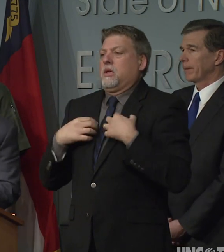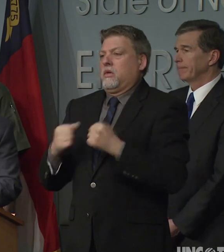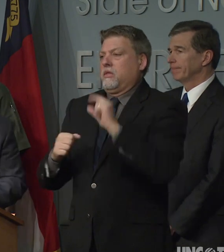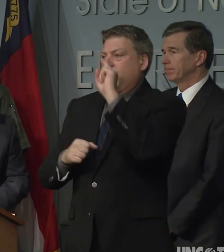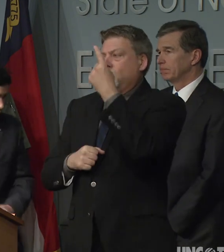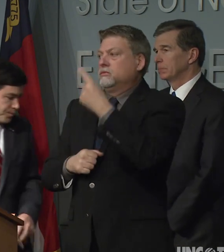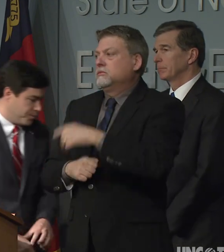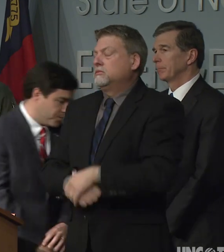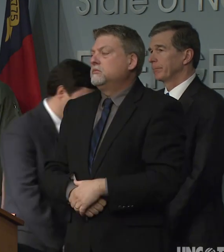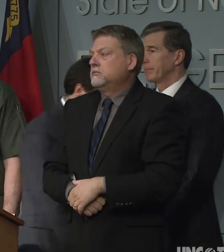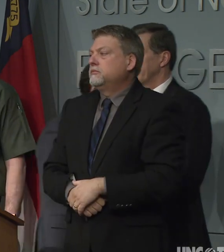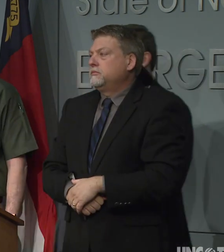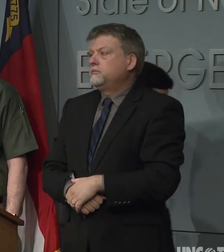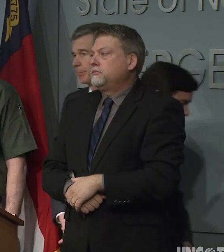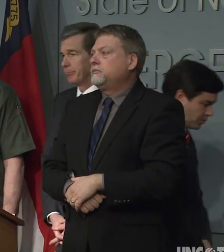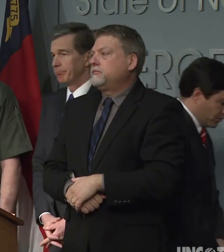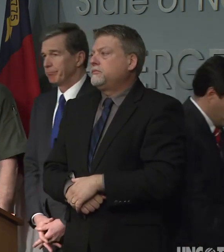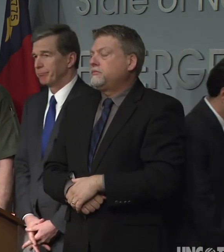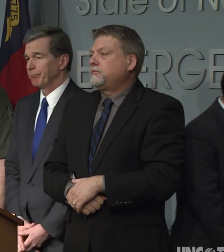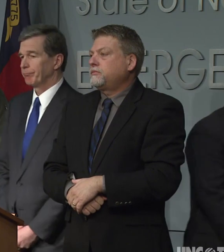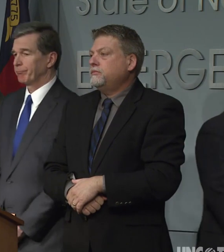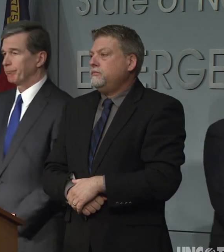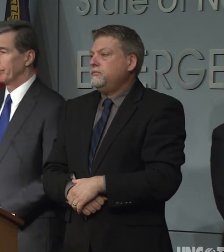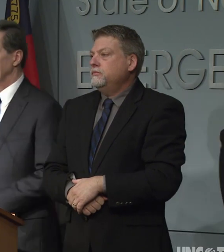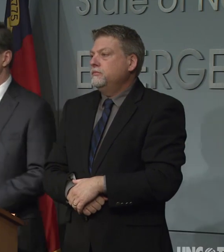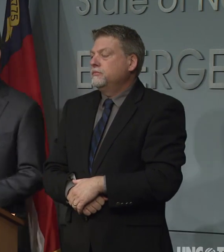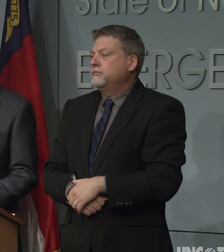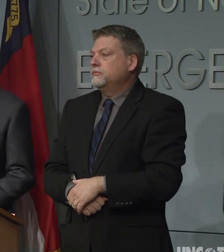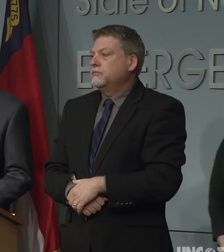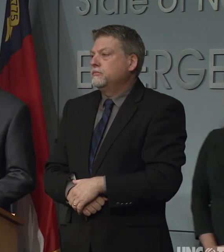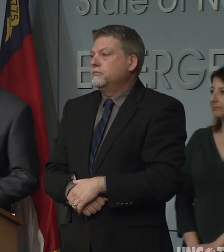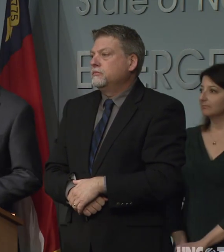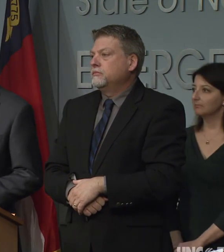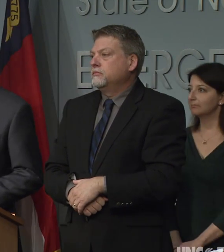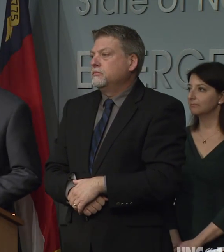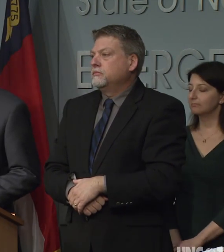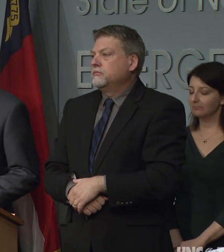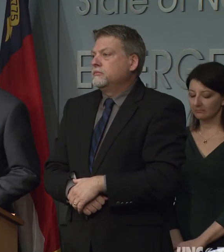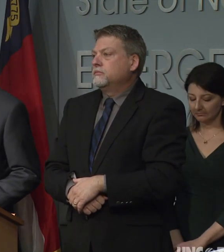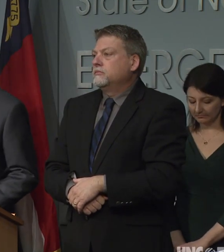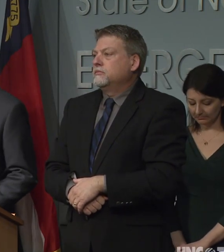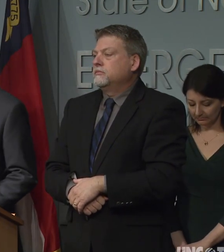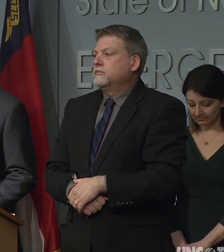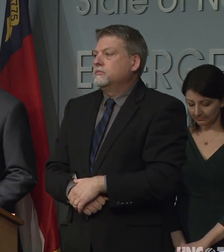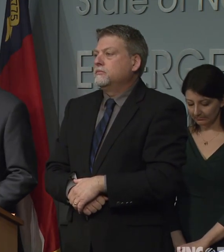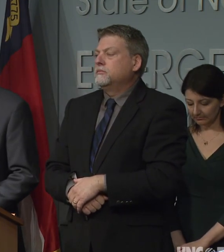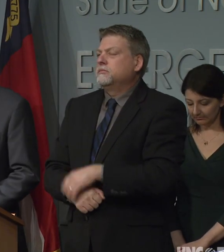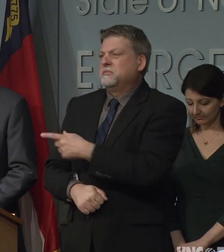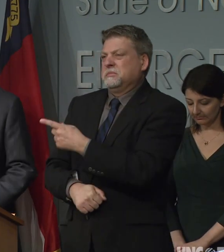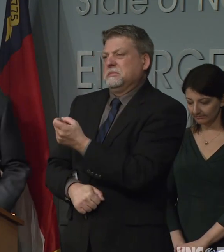dispensas de prendas, etcétera. Quizás es.